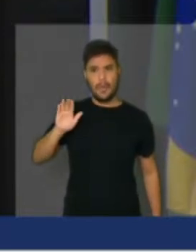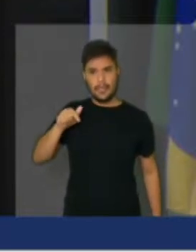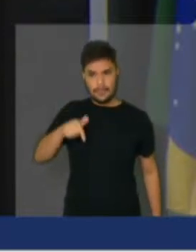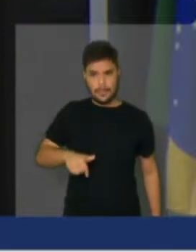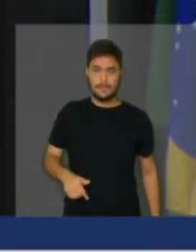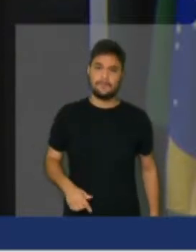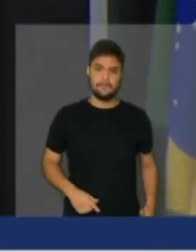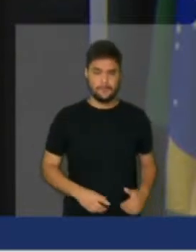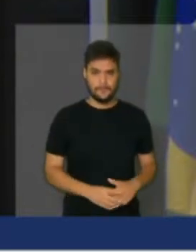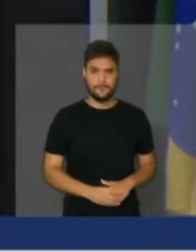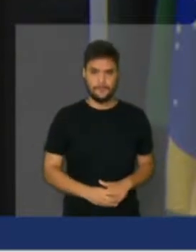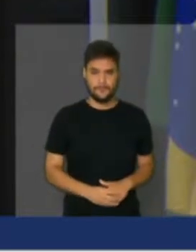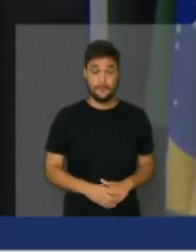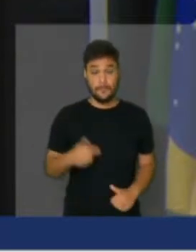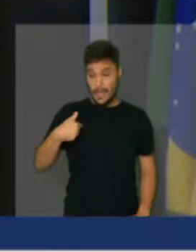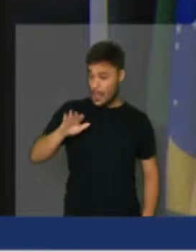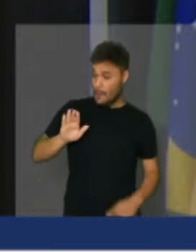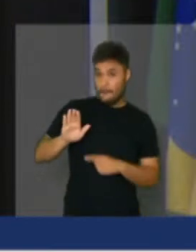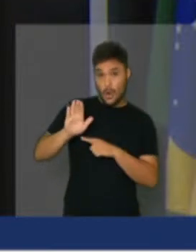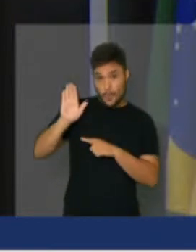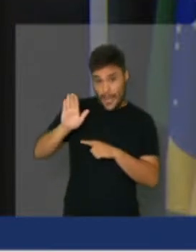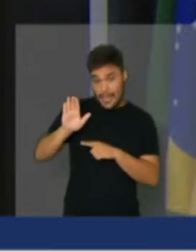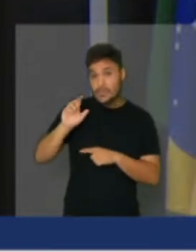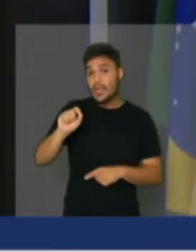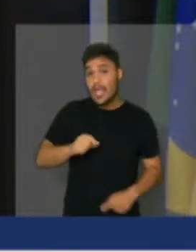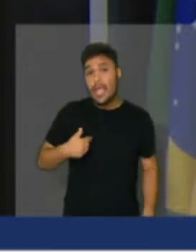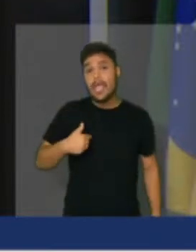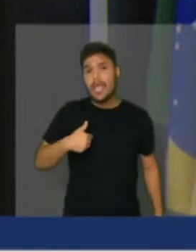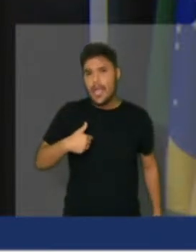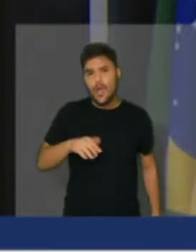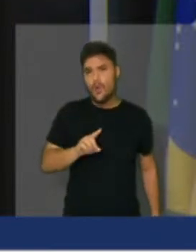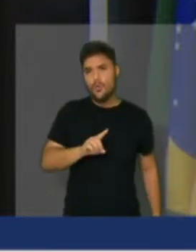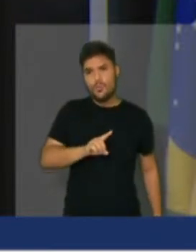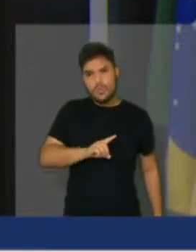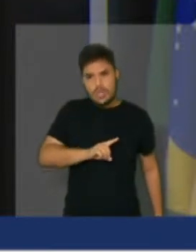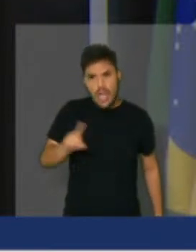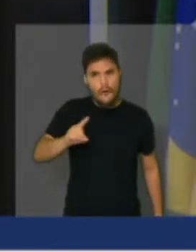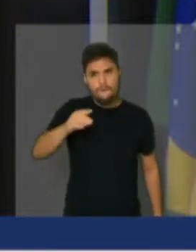PROMESSA É : EU NÃO VOU DESISTÊNCIA IR. NÃO ME INTERESSA O TIPO DE AMEAÇA QUE FAÇAM. NÃO ME INTERESSA